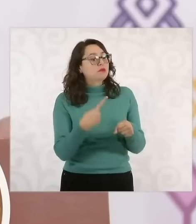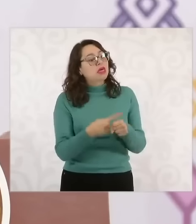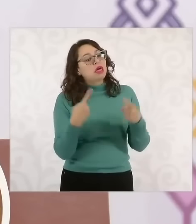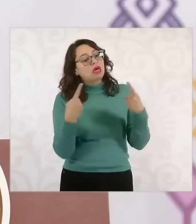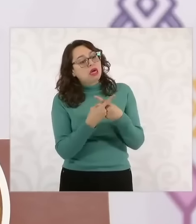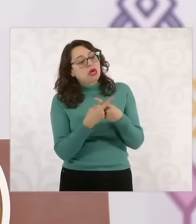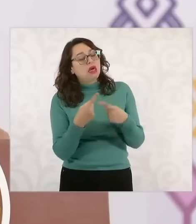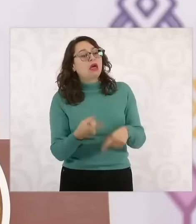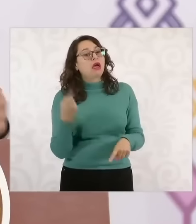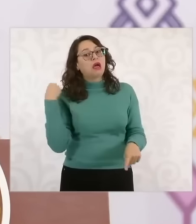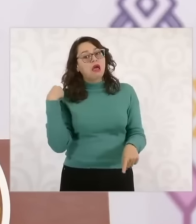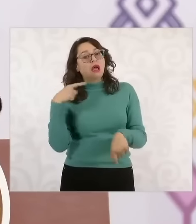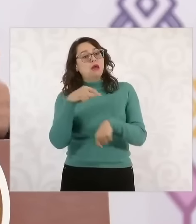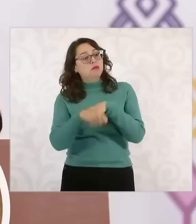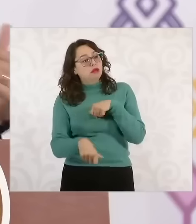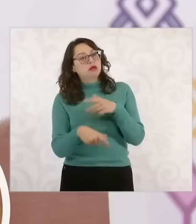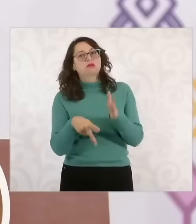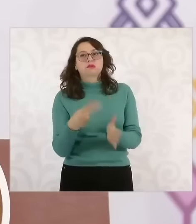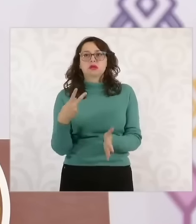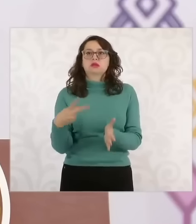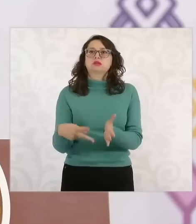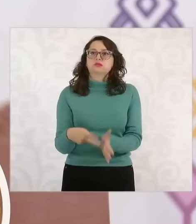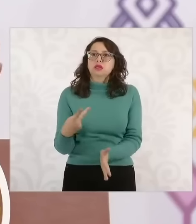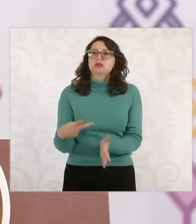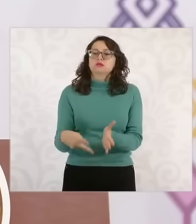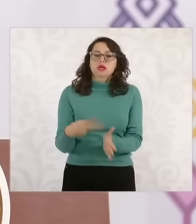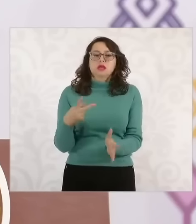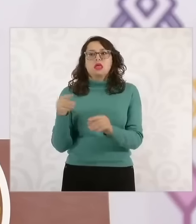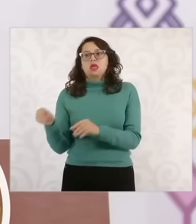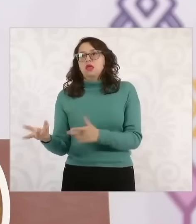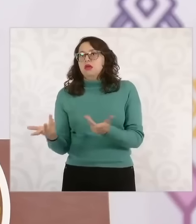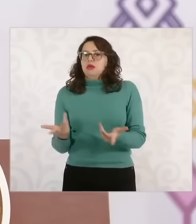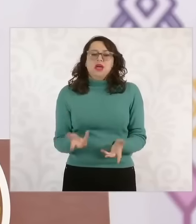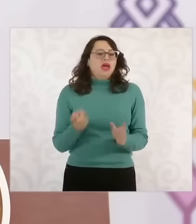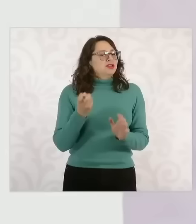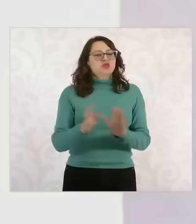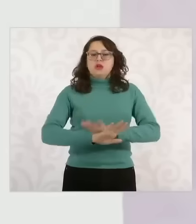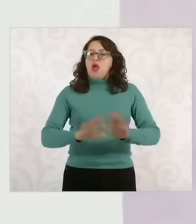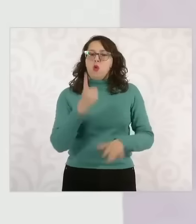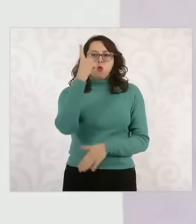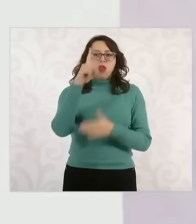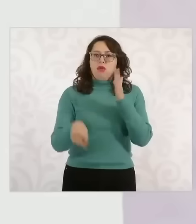has atendido, te has operado, etcétera, etcétera. Bueno, todo eso quedaría en el expediente médico,